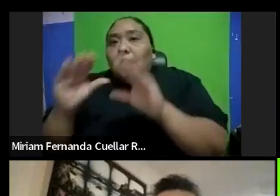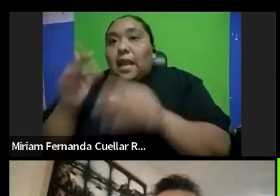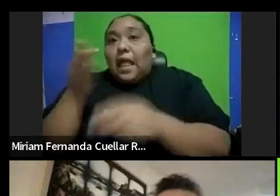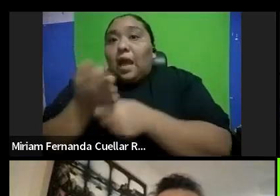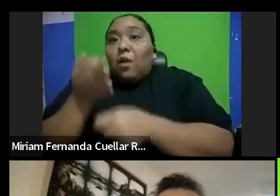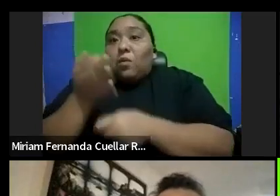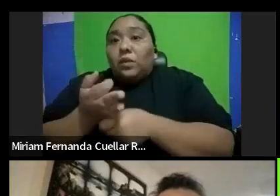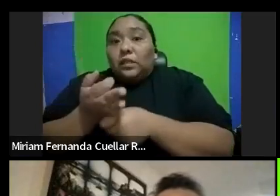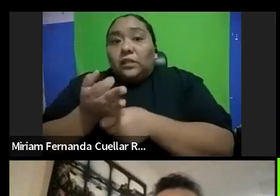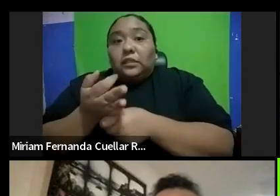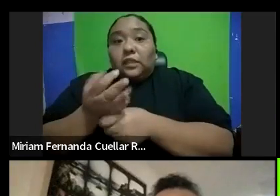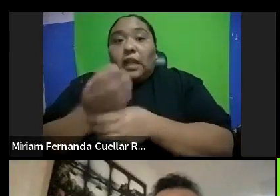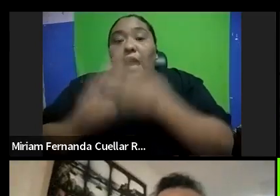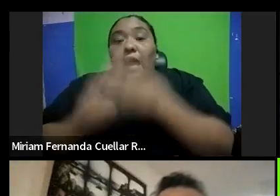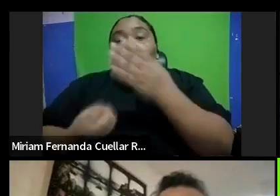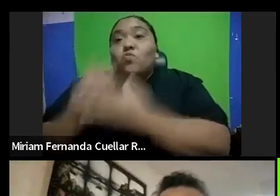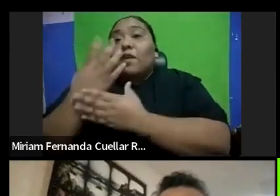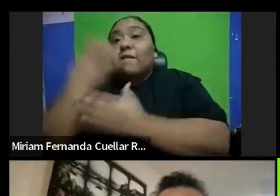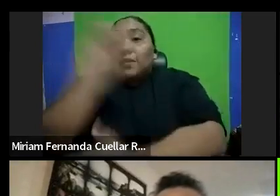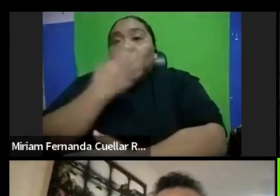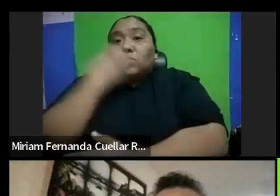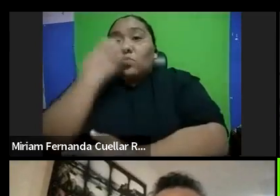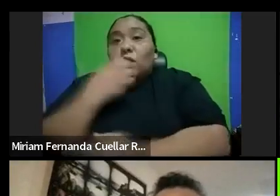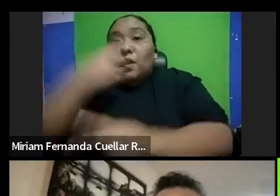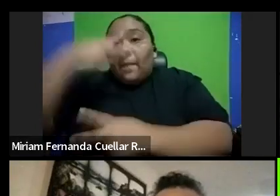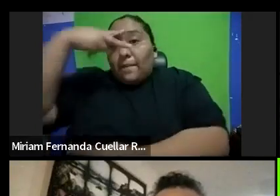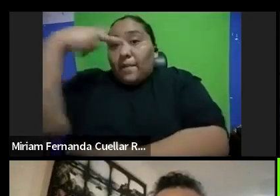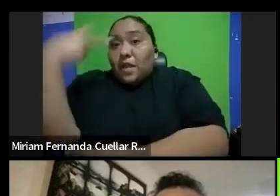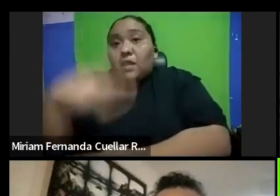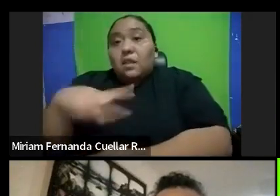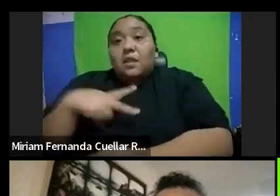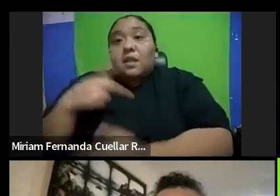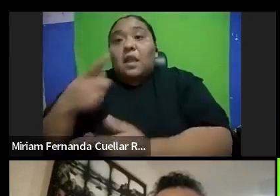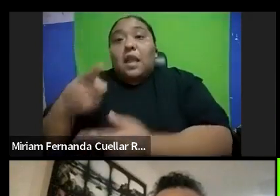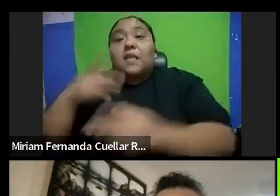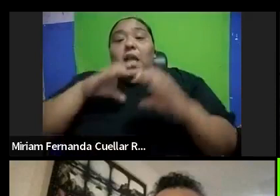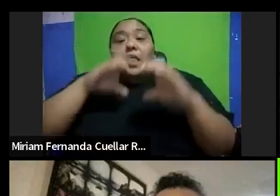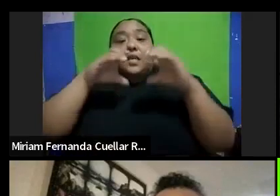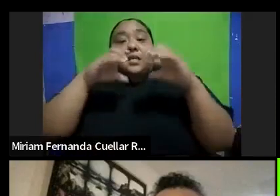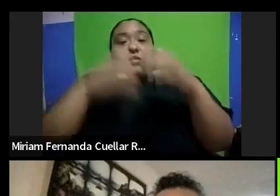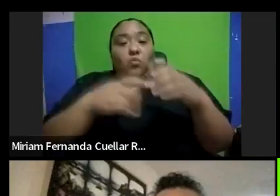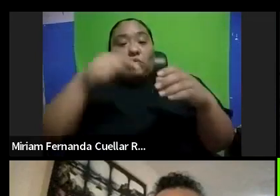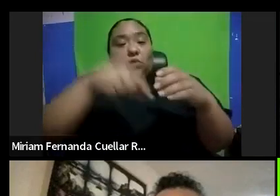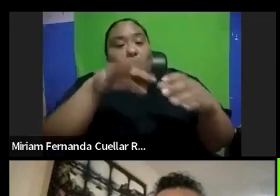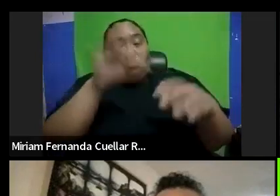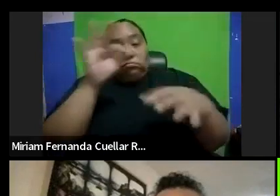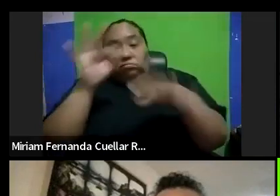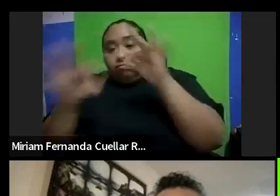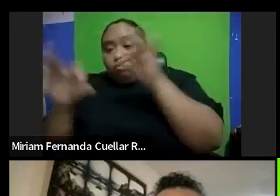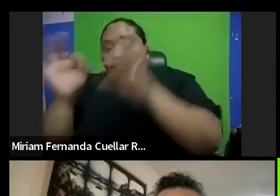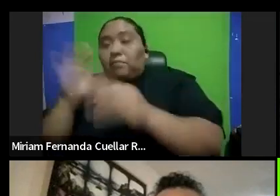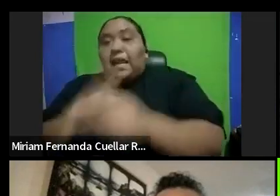ahorita ahorita el nuevo enfoque de la nueva escuela mexicana, lo que pretende nde es que 1 vea en nde es que 1 vea en las comunidades las necesidades y